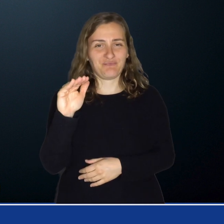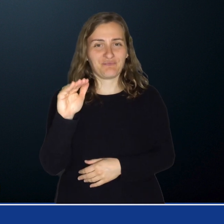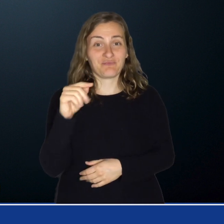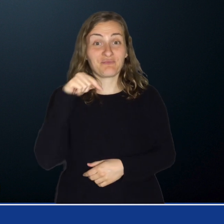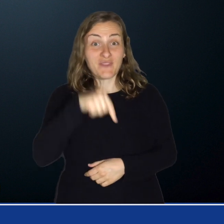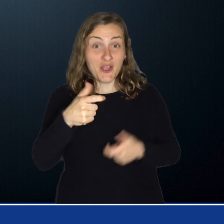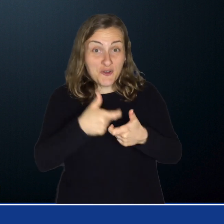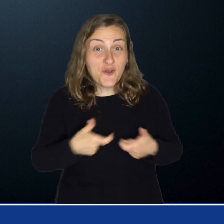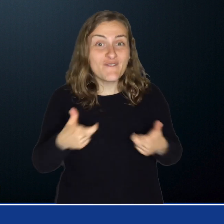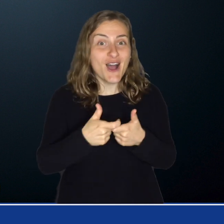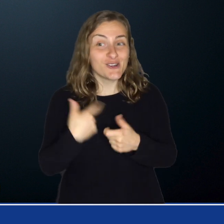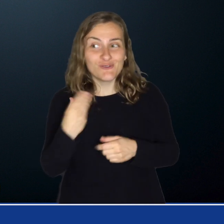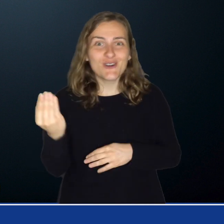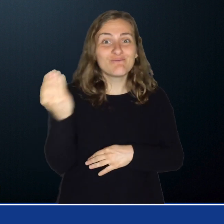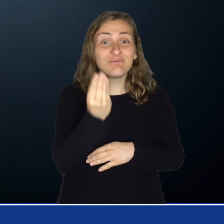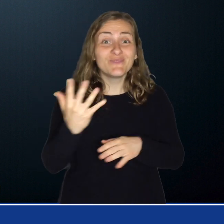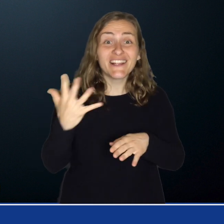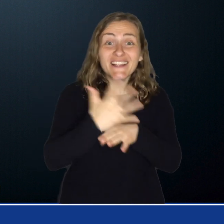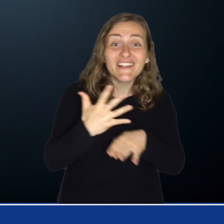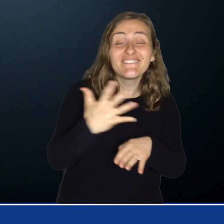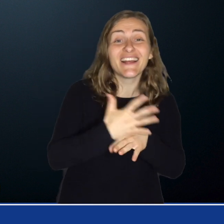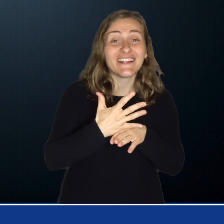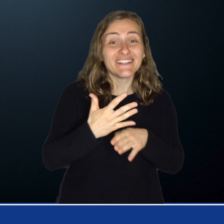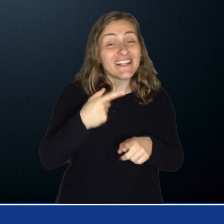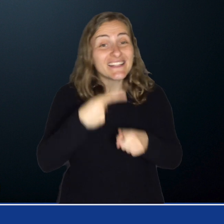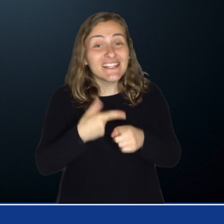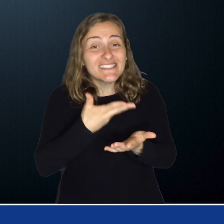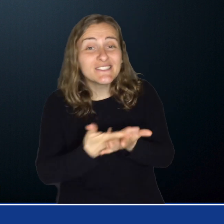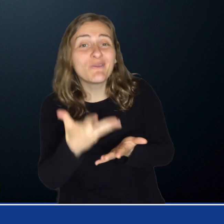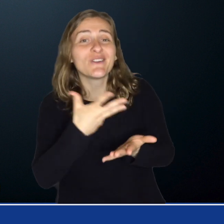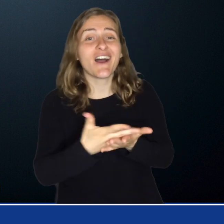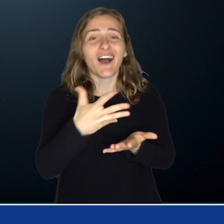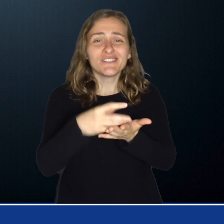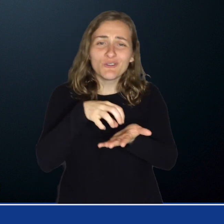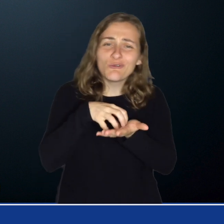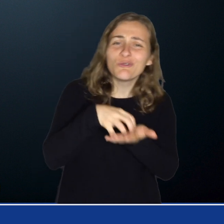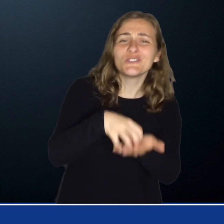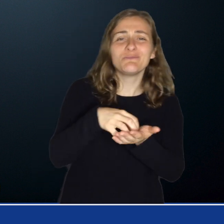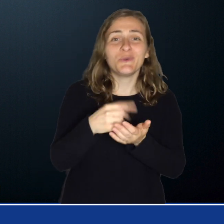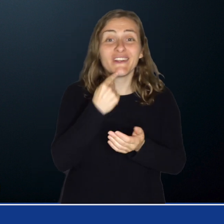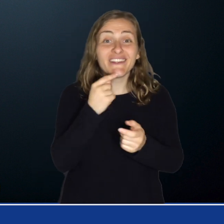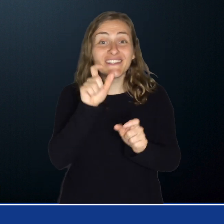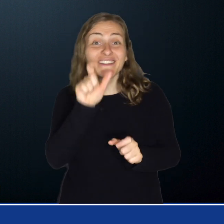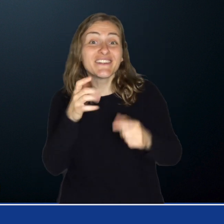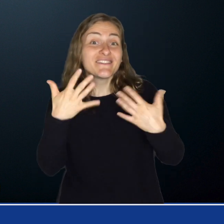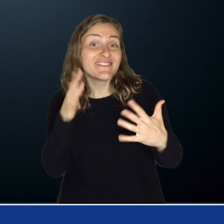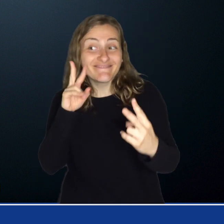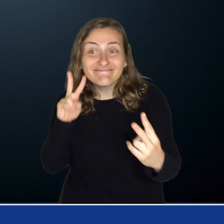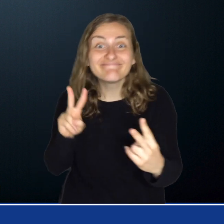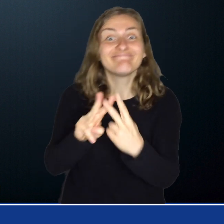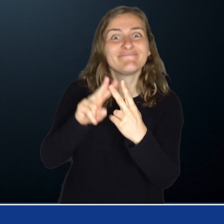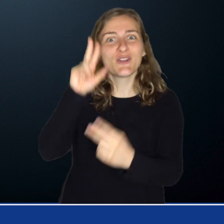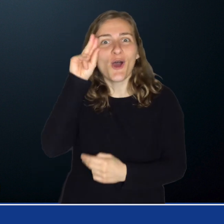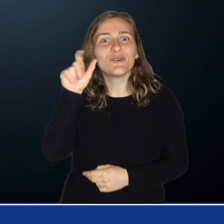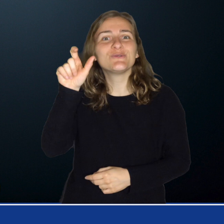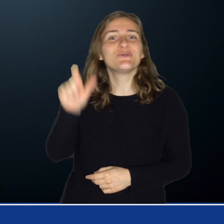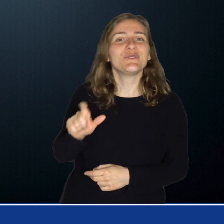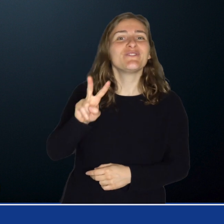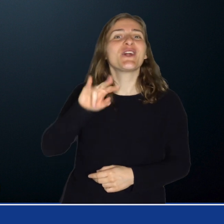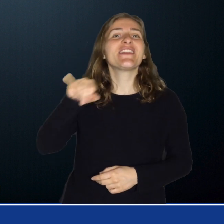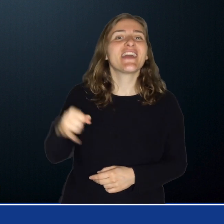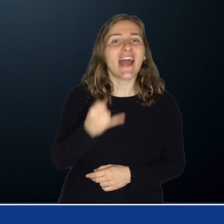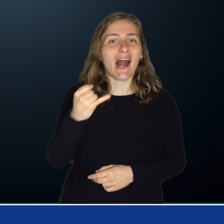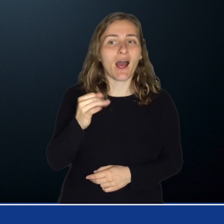Tanti gli interventi, le testimonianze e i contributi di chi ha avuto la fortuna di incontrarlo lungo il suo cammino